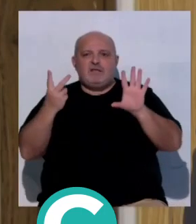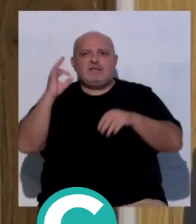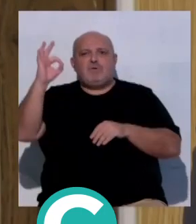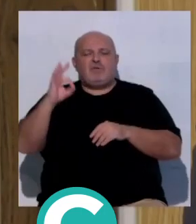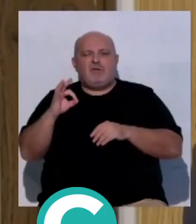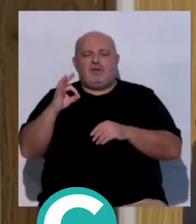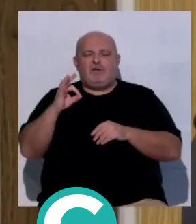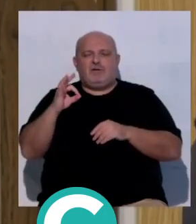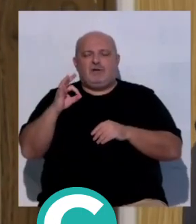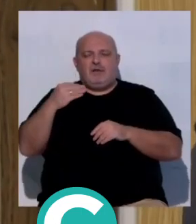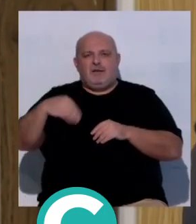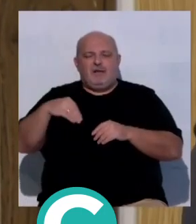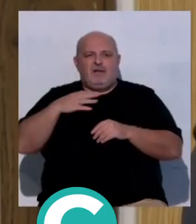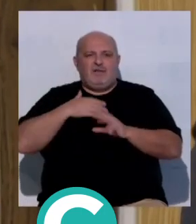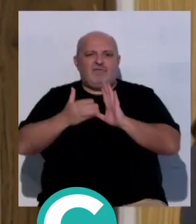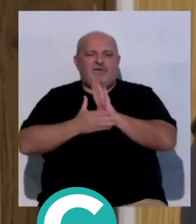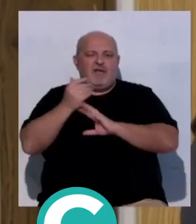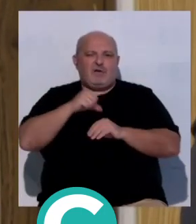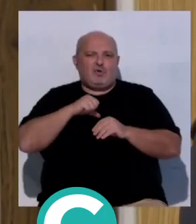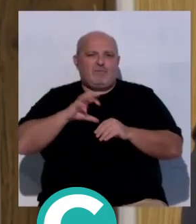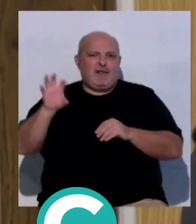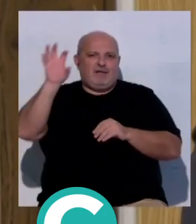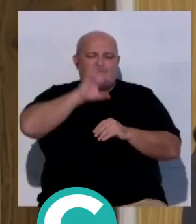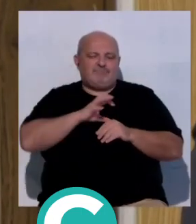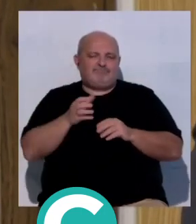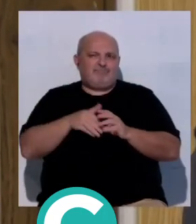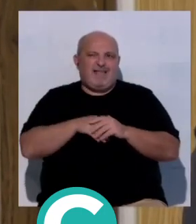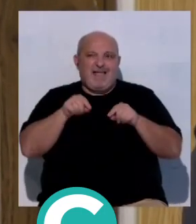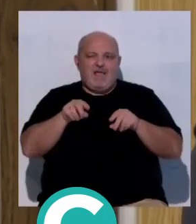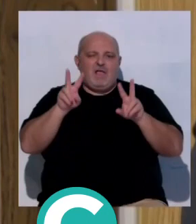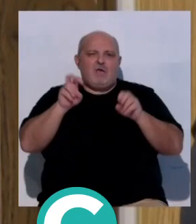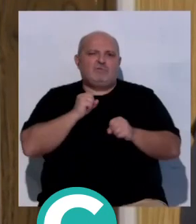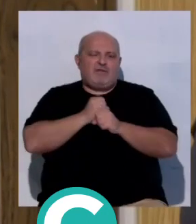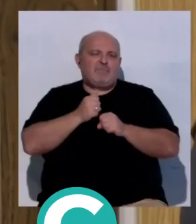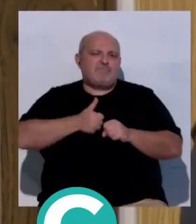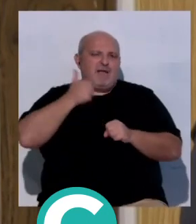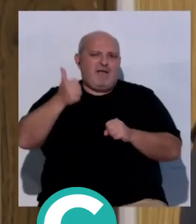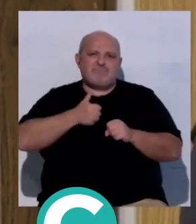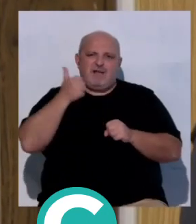mujeres eh presidentas en federaciones autonómicas yo creo que ahí hay mucho trabajo que hacer y no